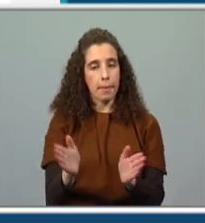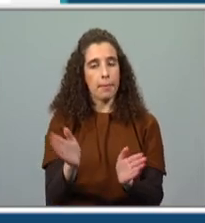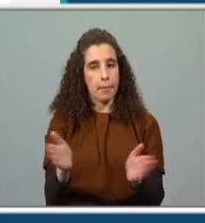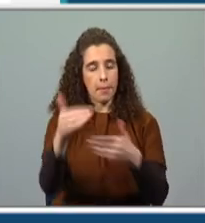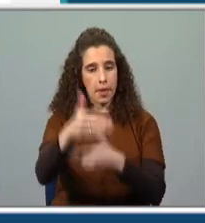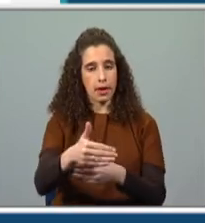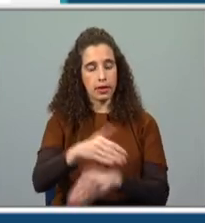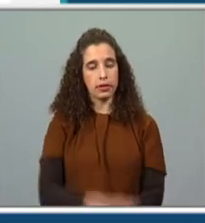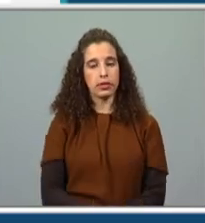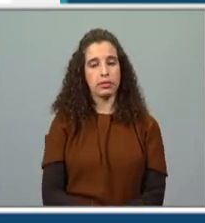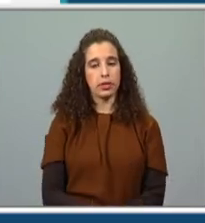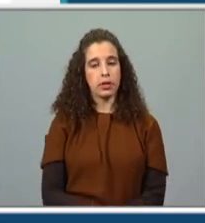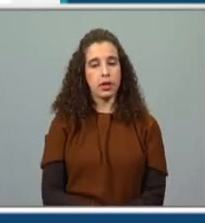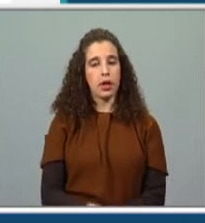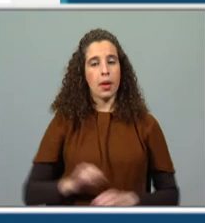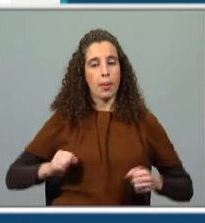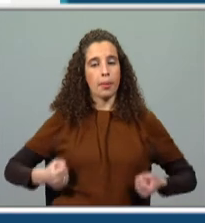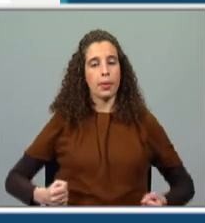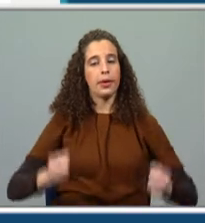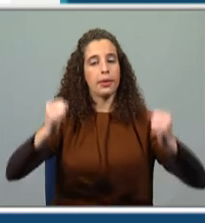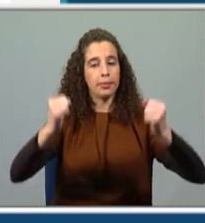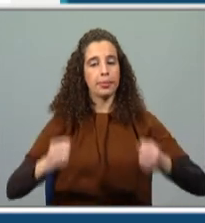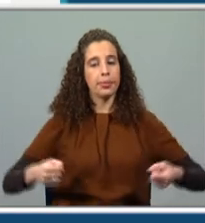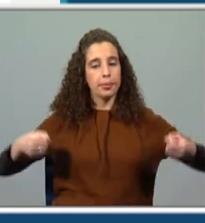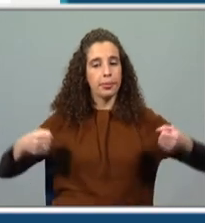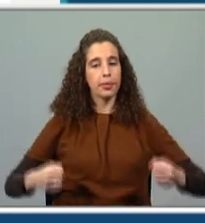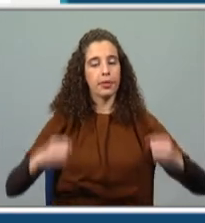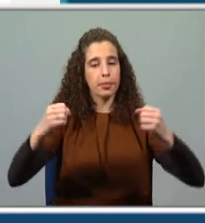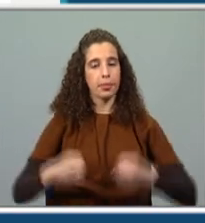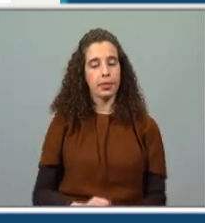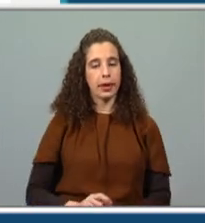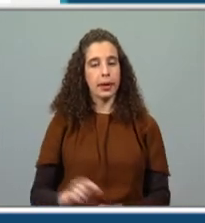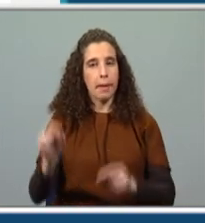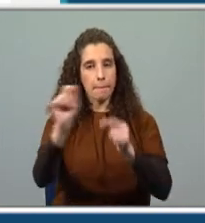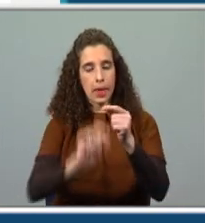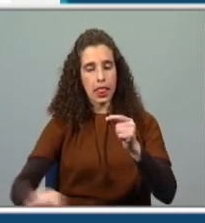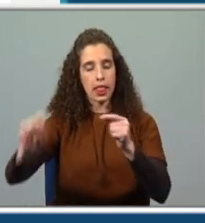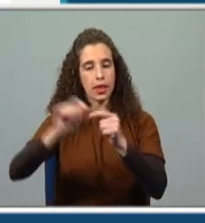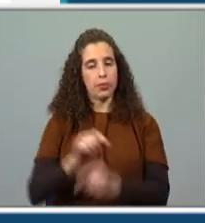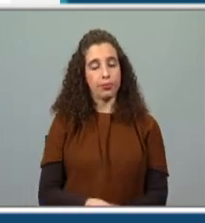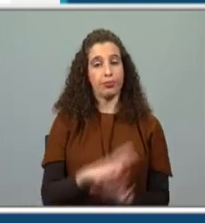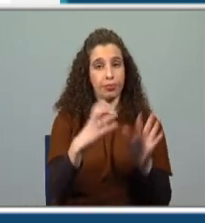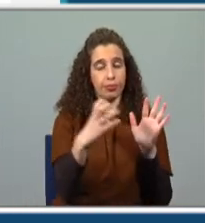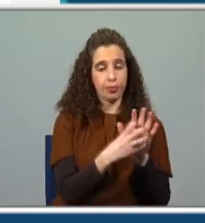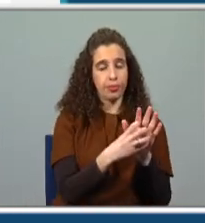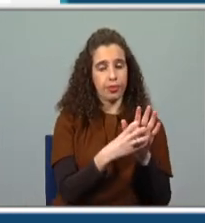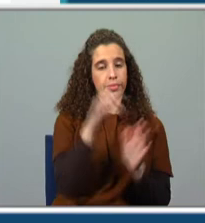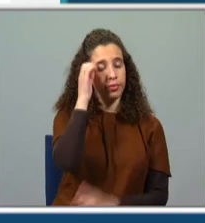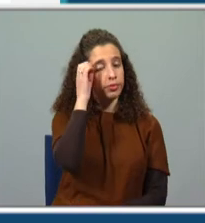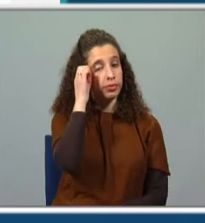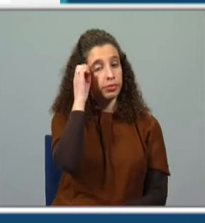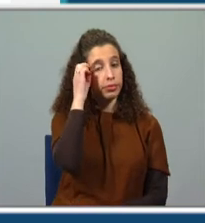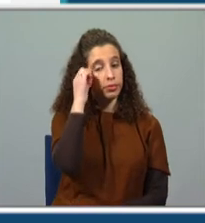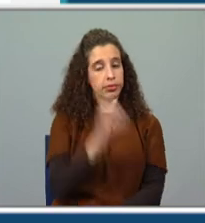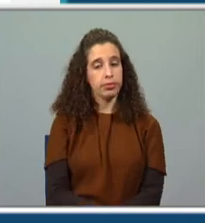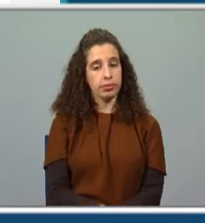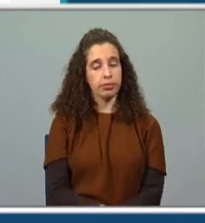a palavra baloiço e a palavra pneu e as imagens a saber tínhamos uma caixa 搖擺這個詞和輪胎這個詞和圖片就是我們有一個盒子